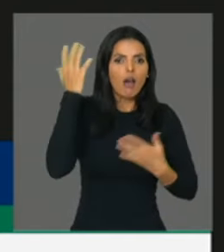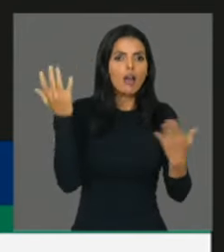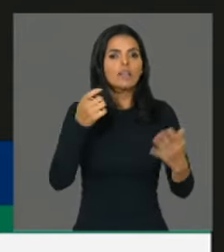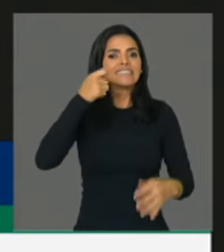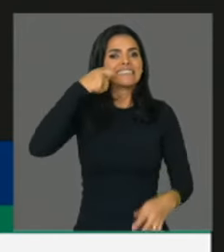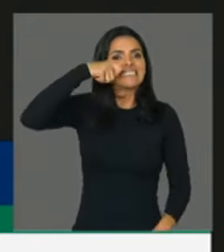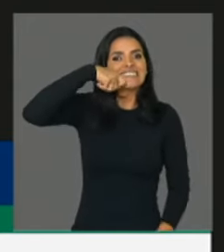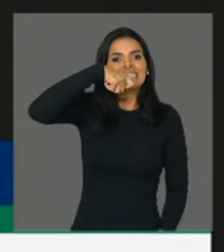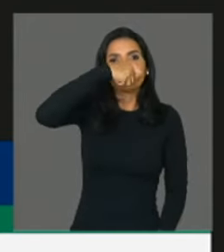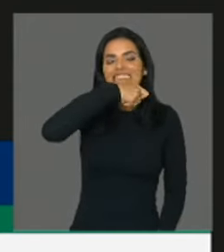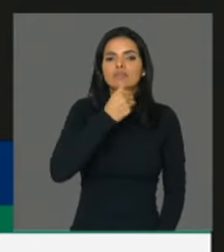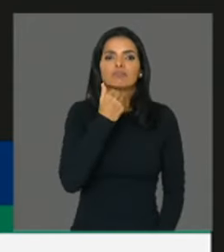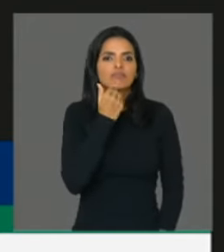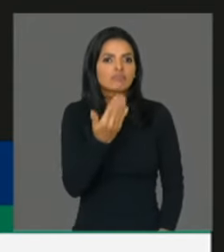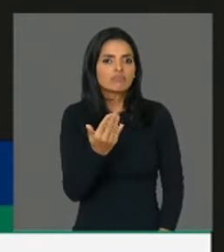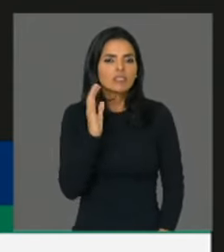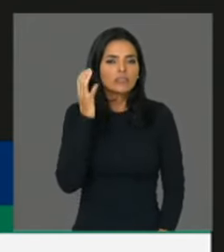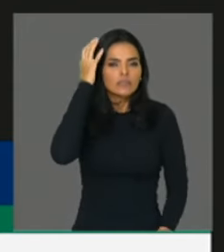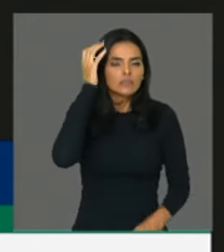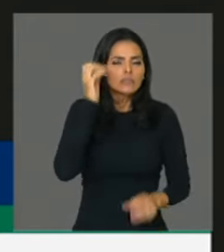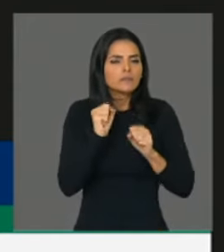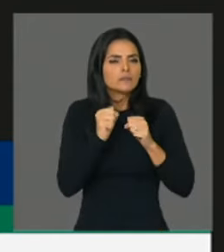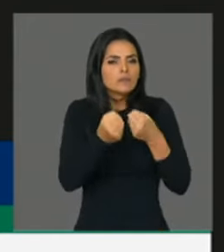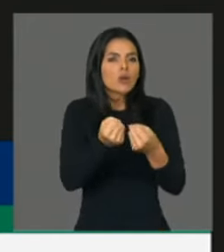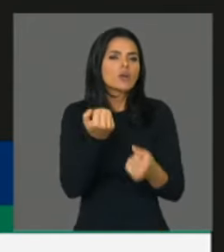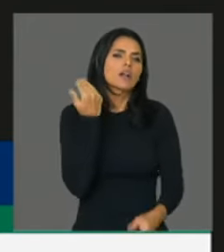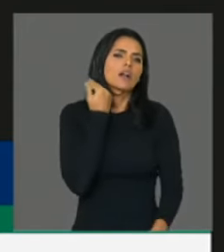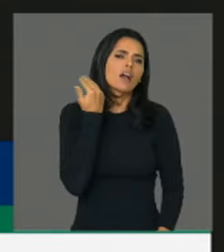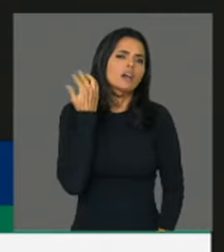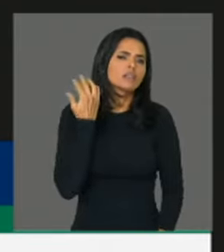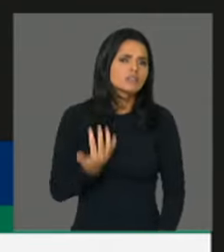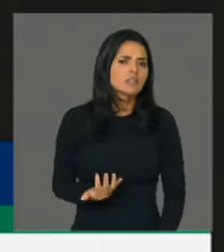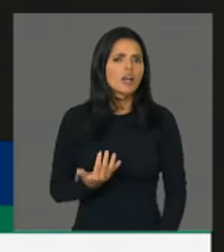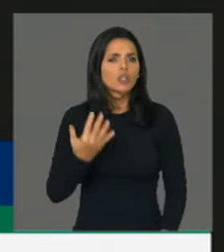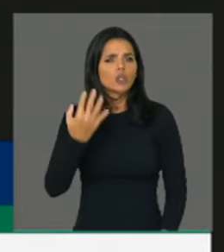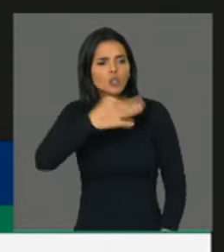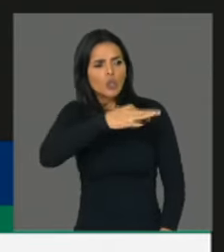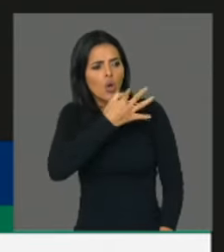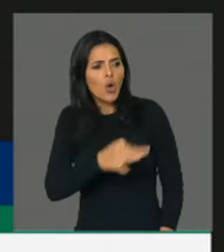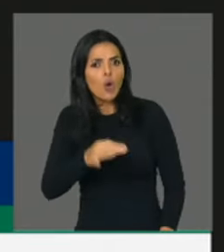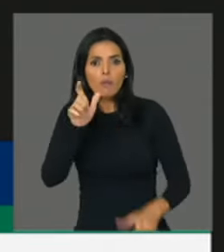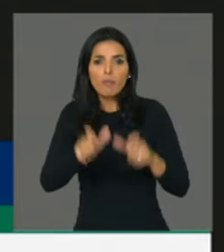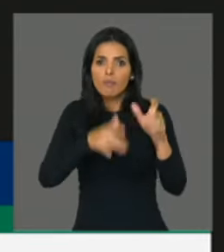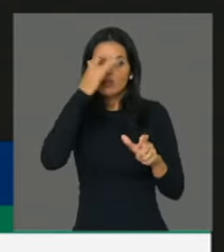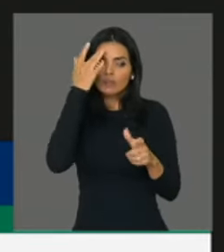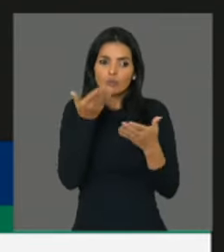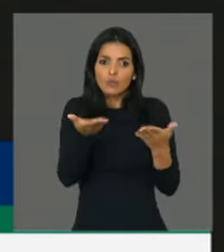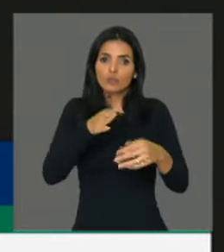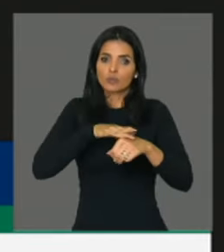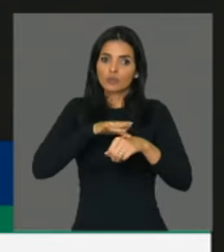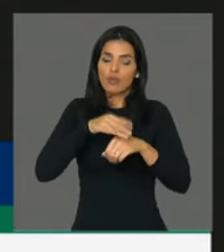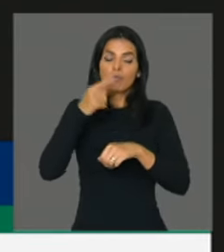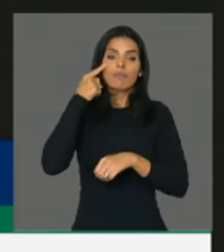CANSAÇO, AS DORES E A IMPOTÊNCIA DE UMA PESSOA ASSIM. AGORA PENSA COMO É VIVER ASSIM TODOS OS DIAS SEM REMÉDIO POR CAUSA DA OMISSÃO DO GOVERNO FEDERAL E DO